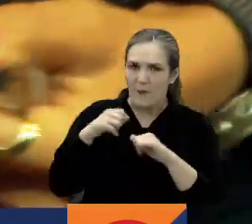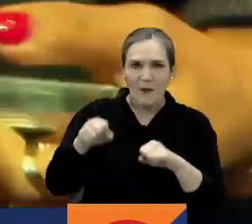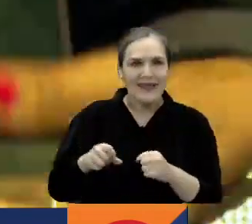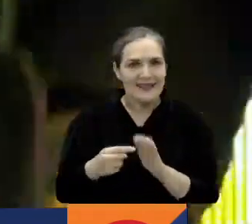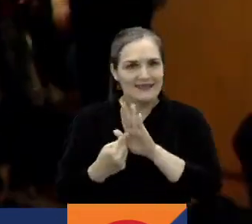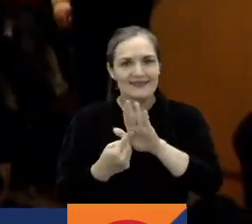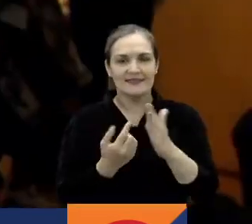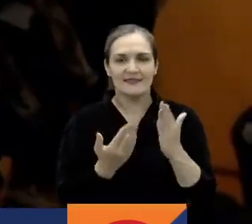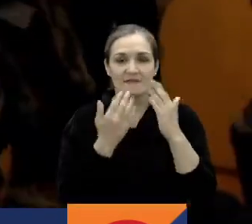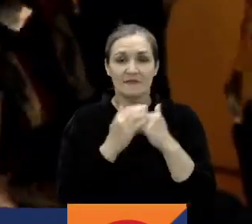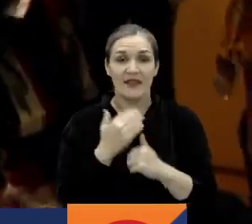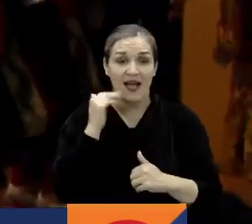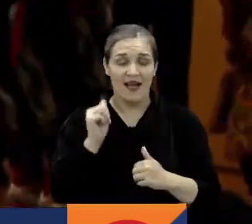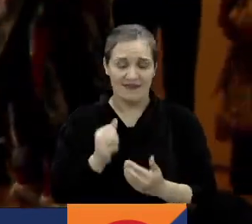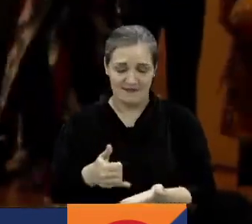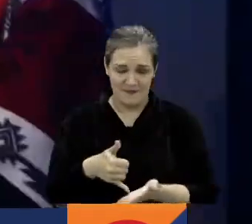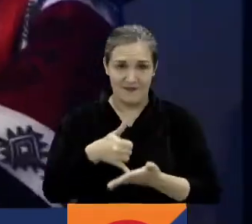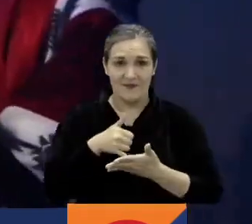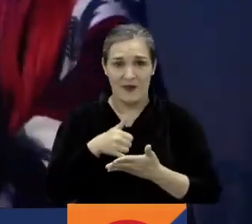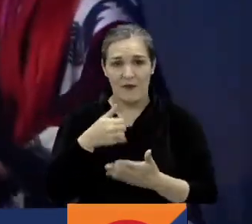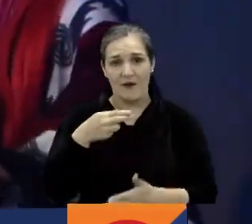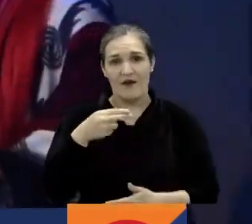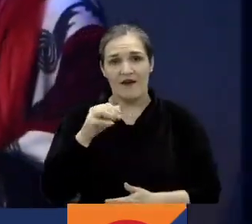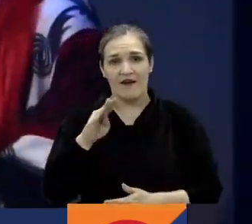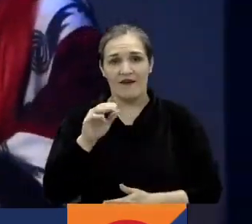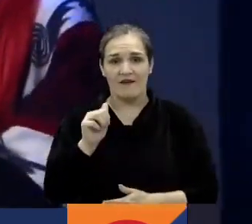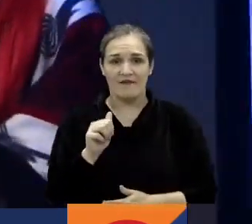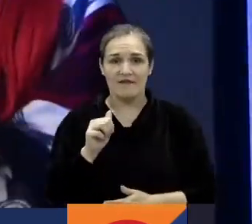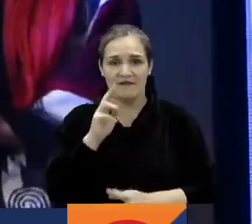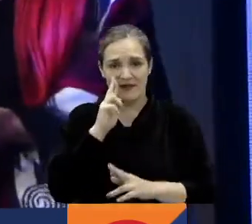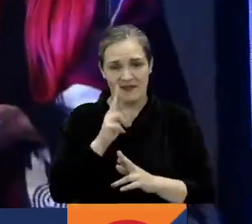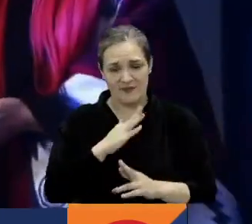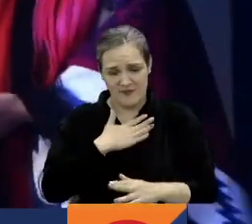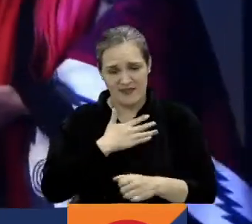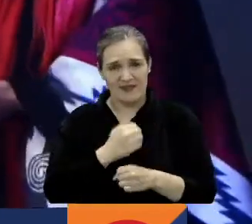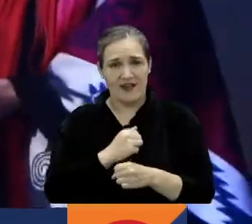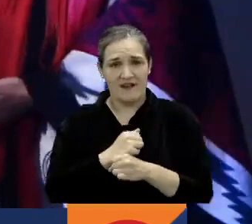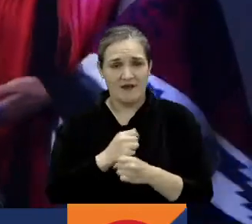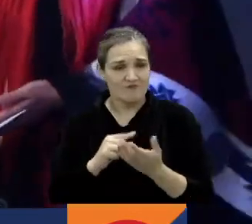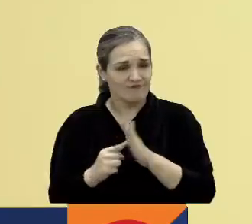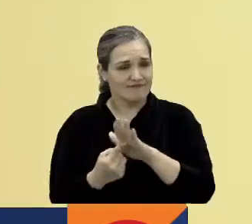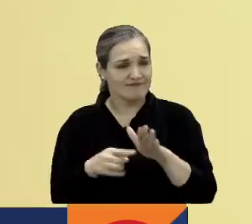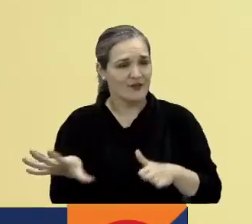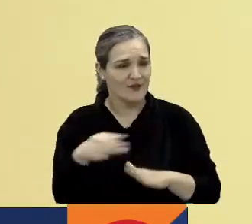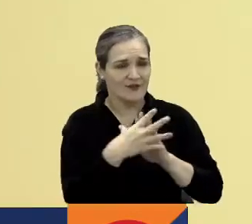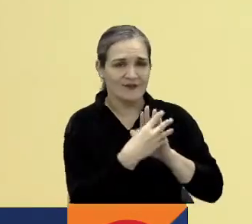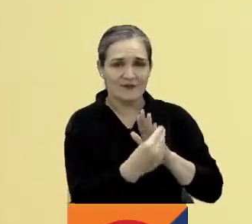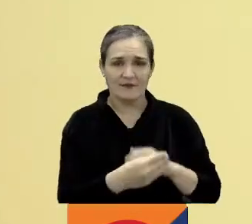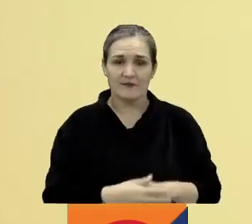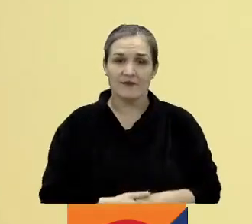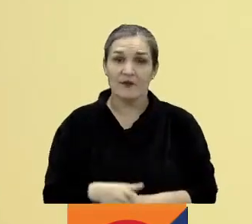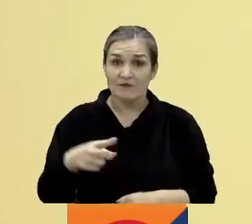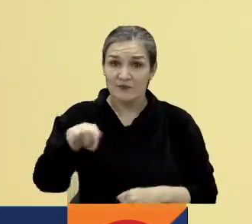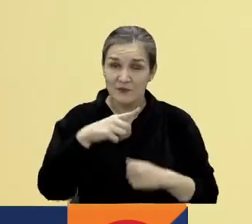FUNDAMENTAL, NECESITAMO DóNDE MIRAR, GENTE QUE DIGA, SI ELLA PUEDO PORQUE YO NO.